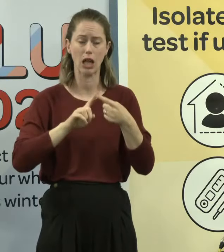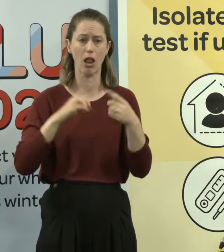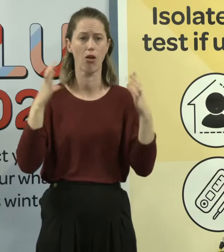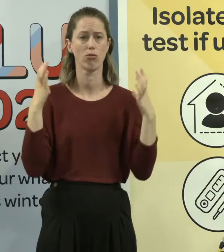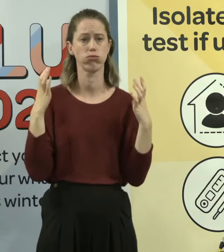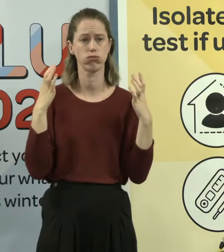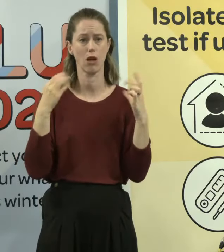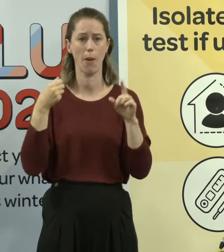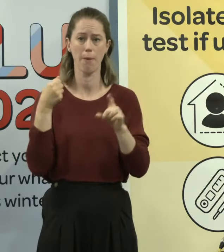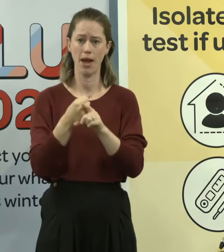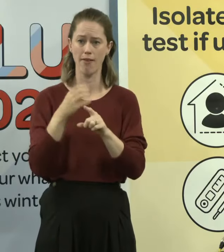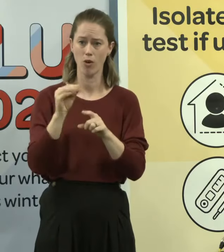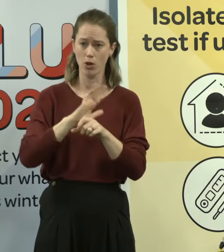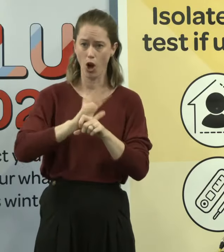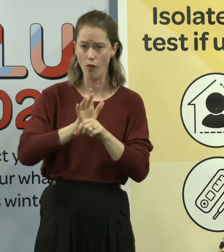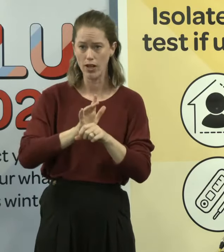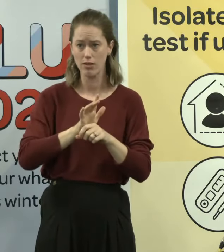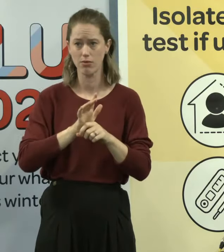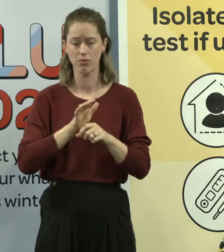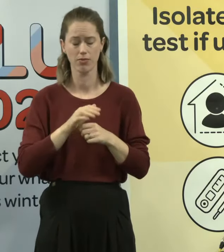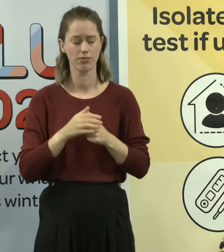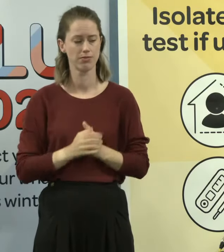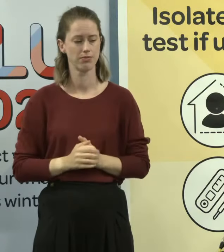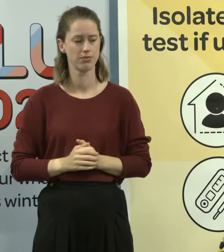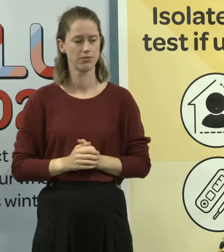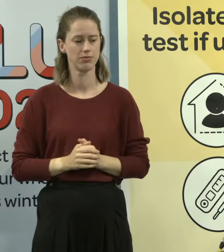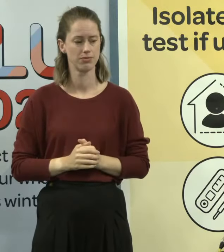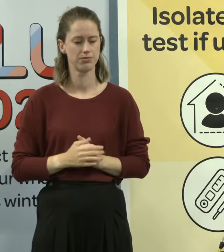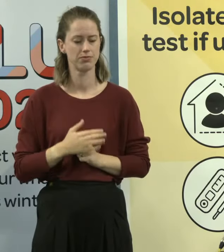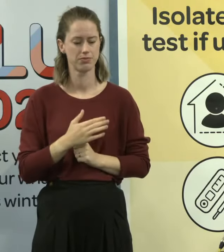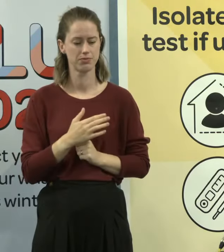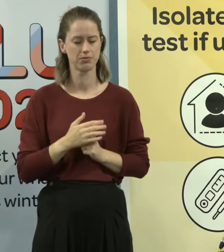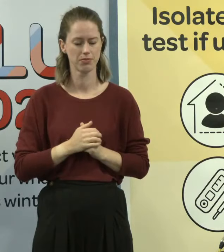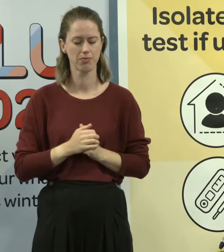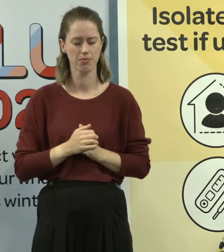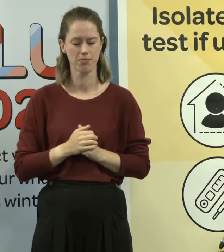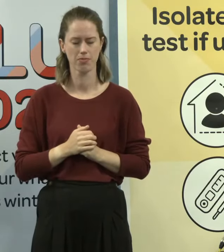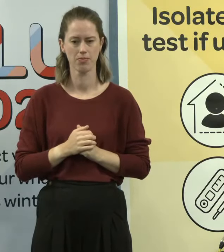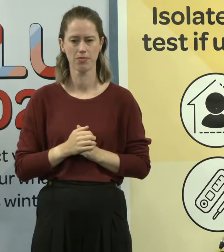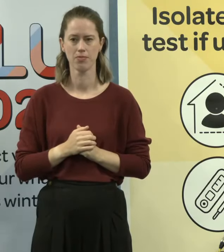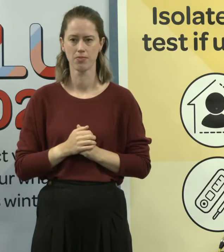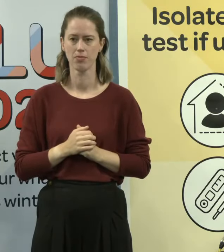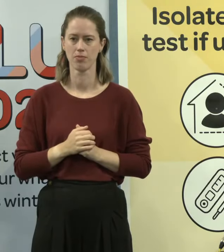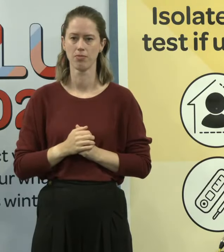hauora? Kei te ahu whakararo hoki tera ki te taha o enei